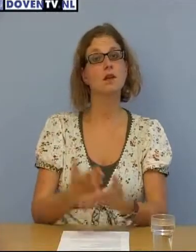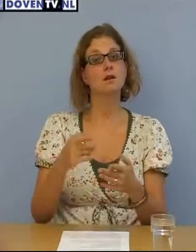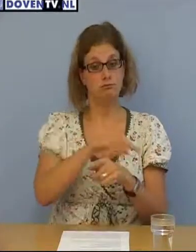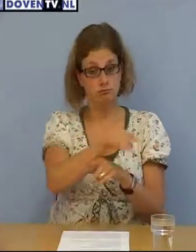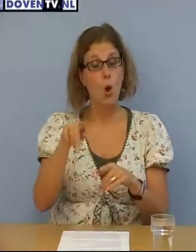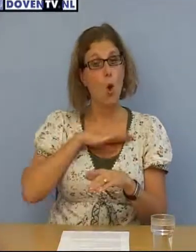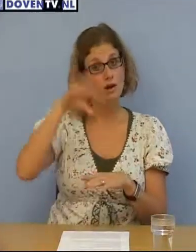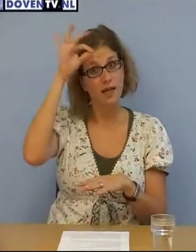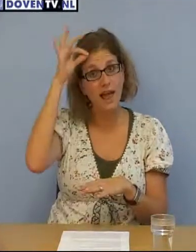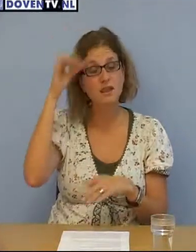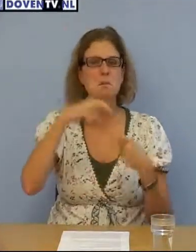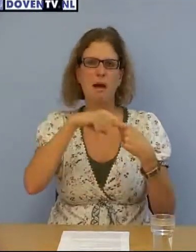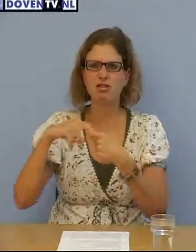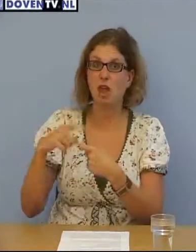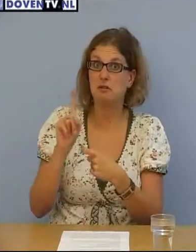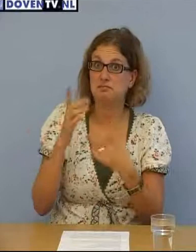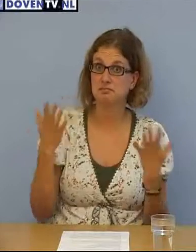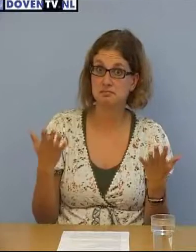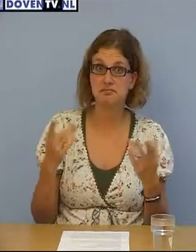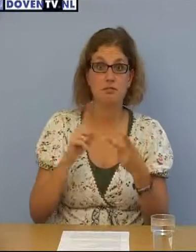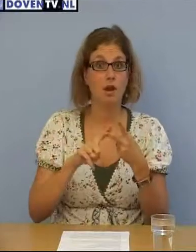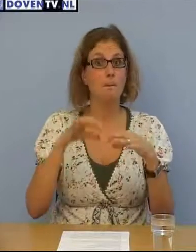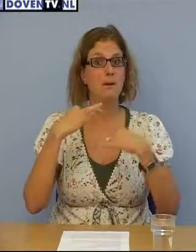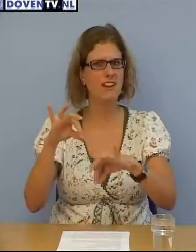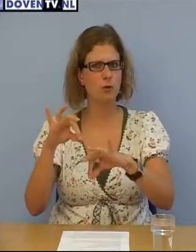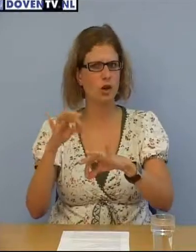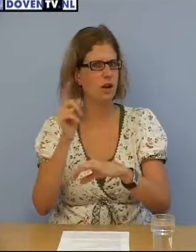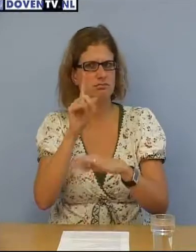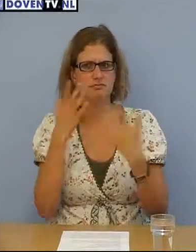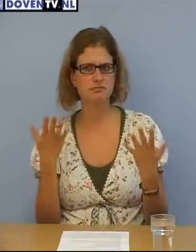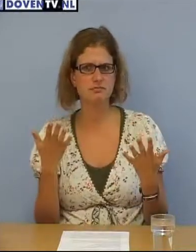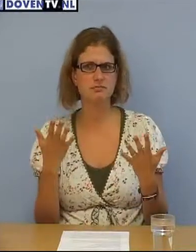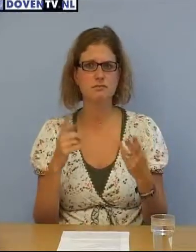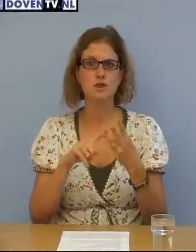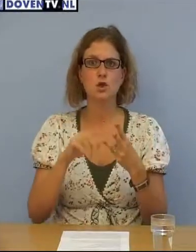Ze leren wat een mentor, bewindvoerder, curator is en hoe ze...